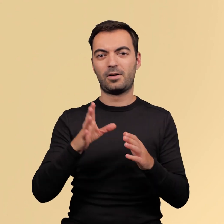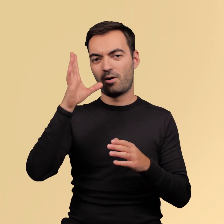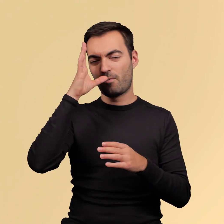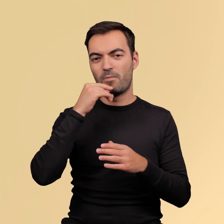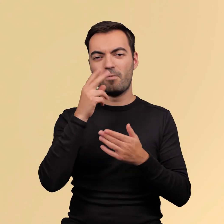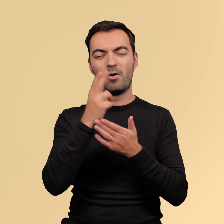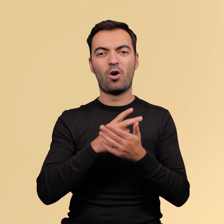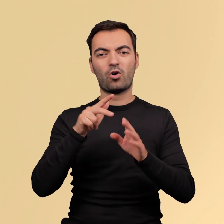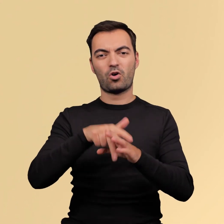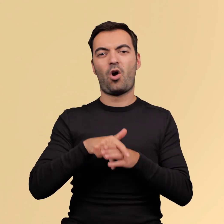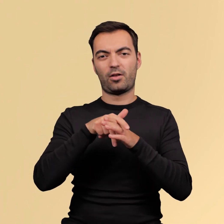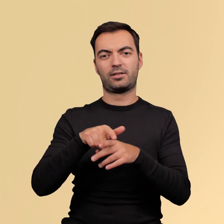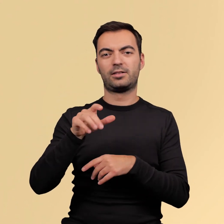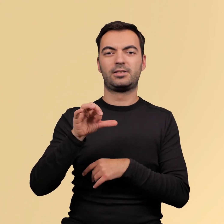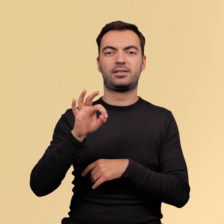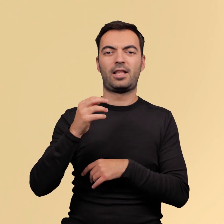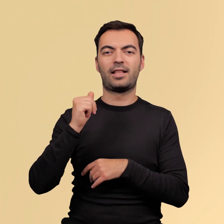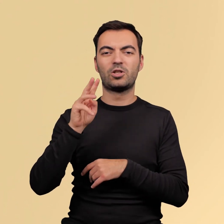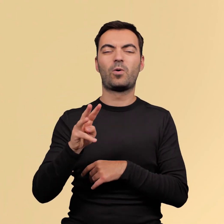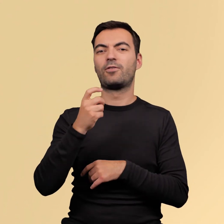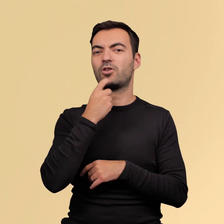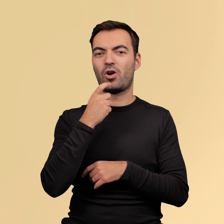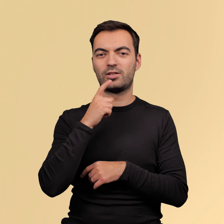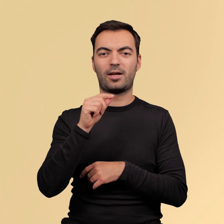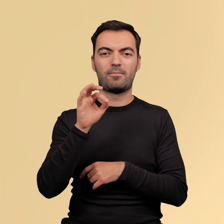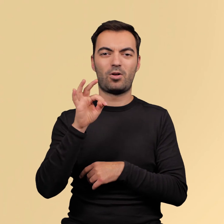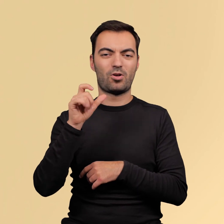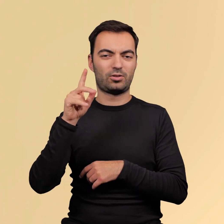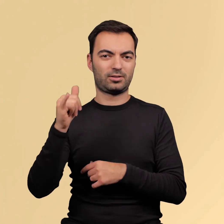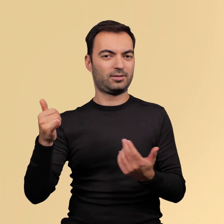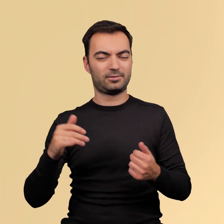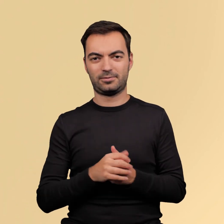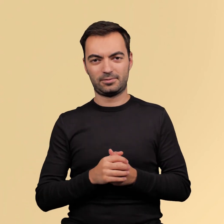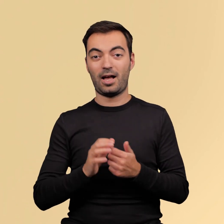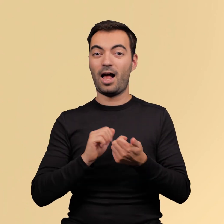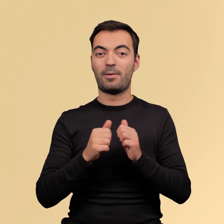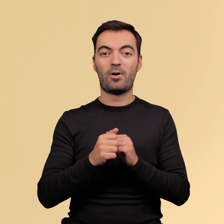portret konny Stanisława Kostki Potockiego